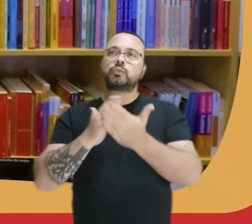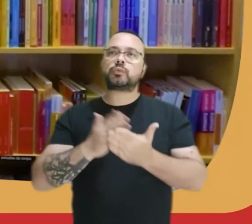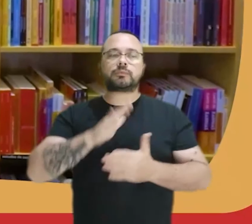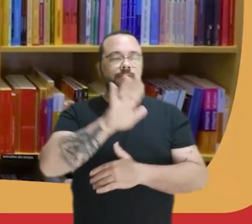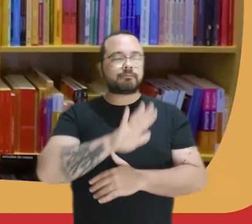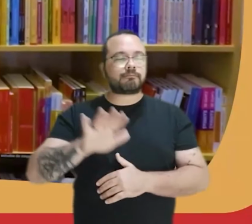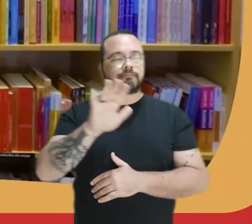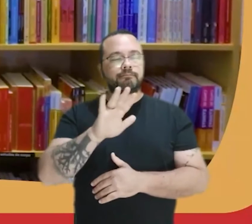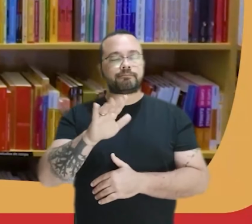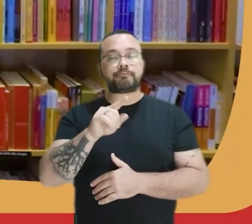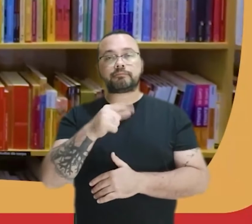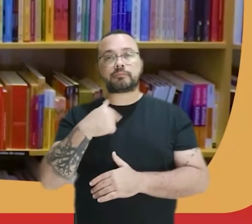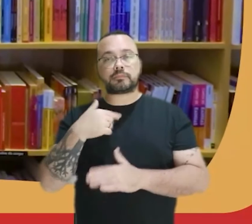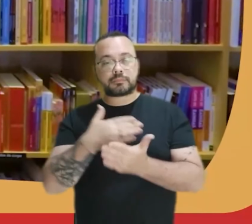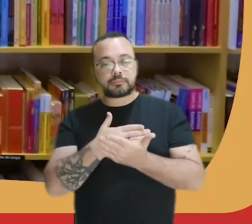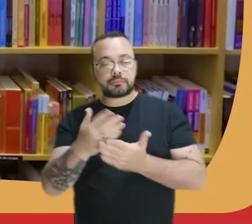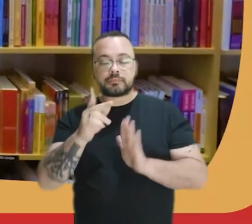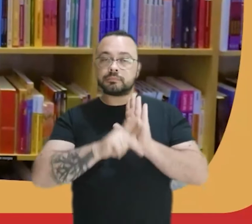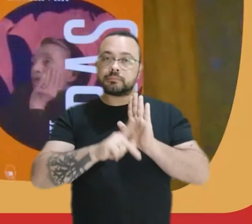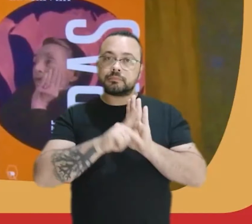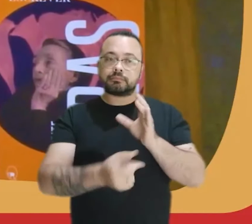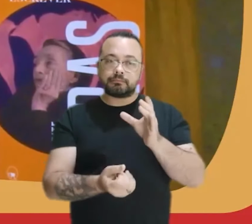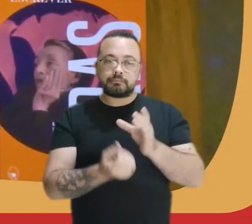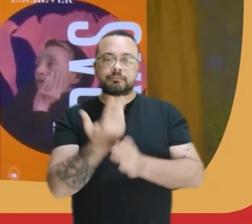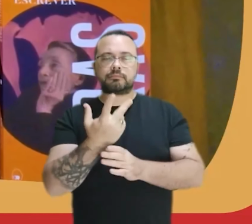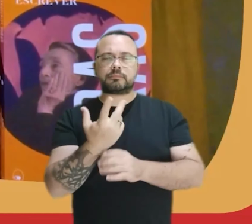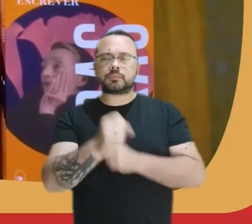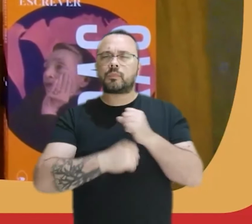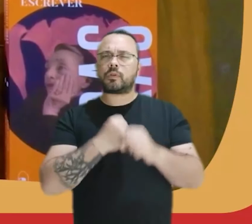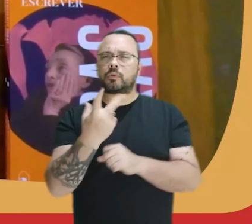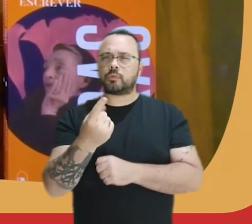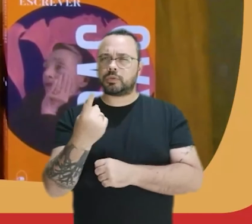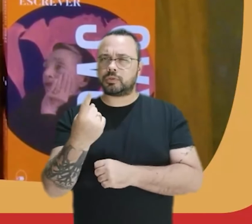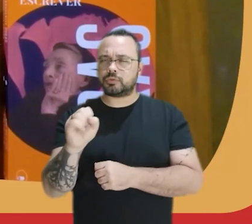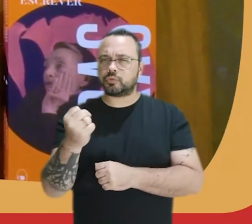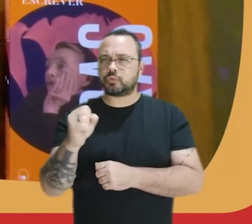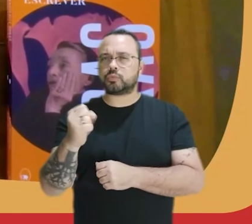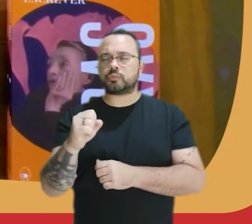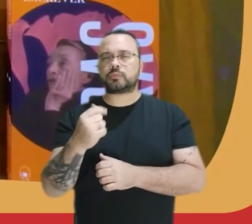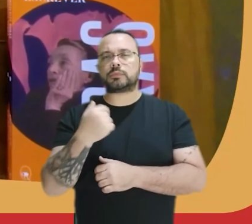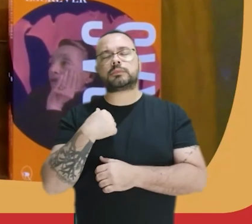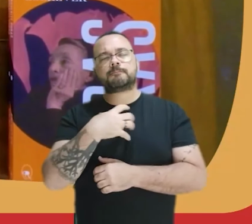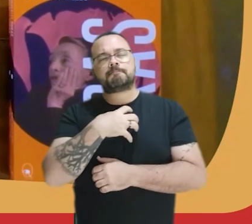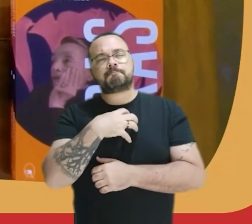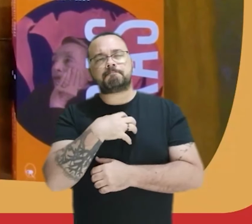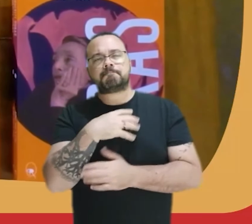Quando eu comecei a pensar o projeto aqui, foi em 2018, eu sentia falta, como leitora,